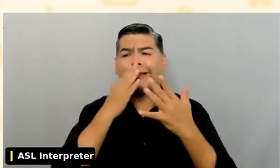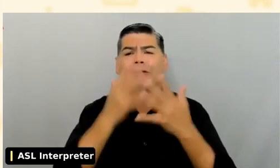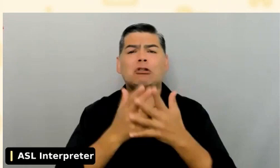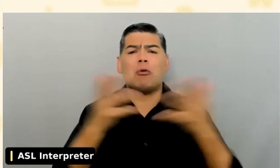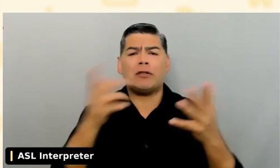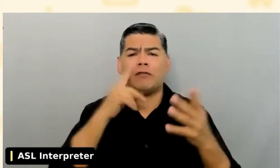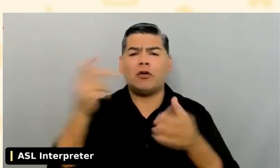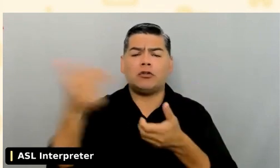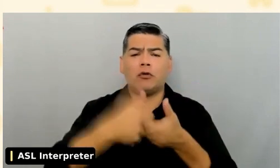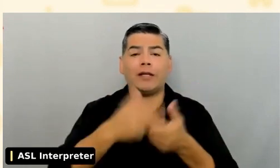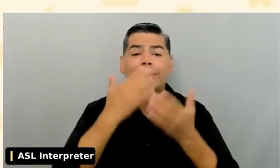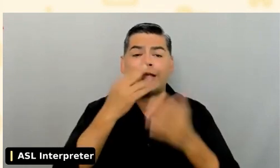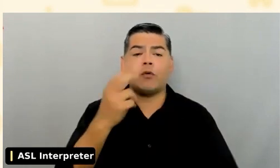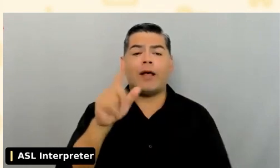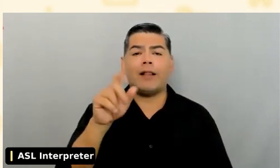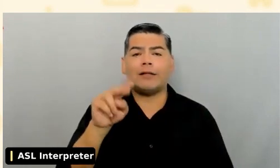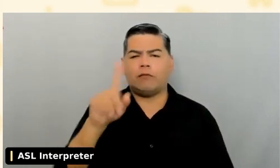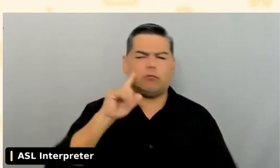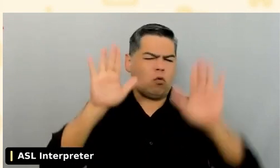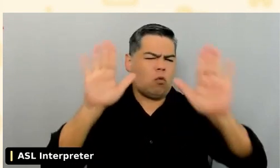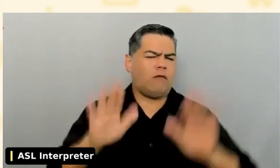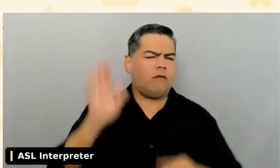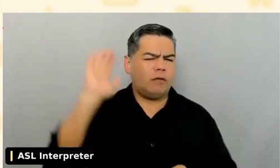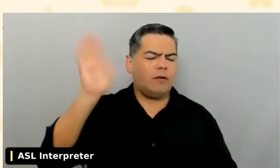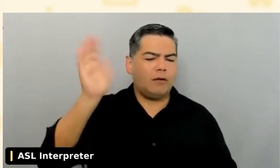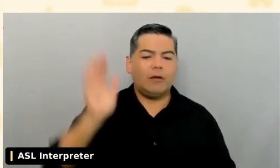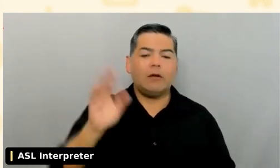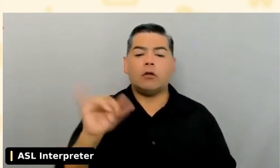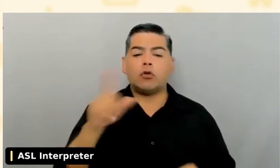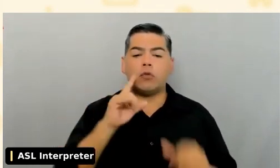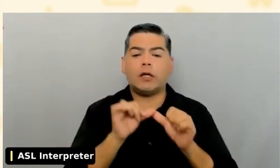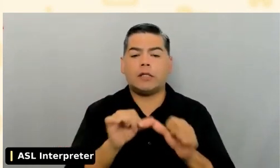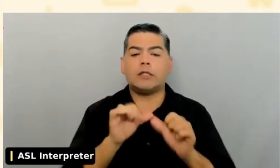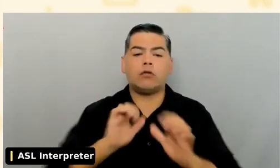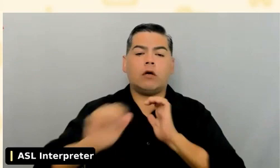Gracias, Helen, por tu excelente presentación. Pueden continuar la conversación en el chat